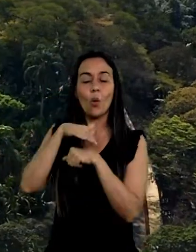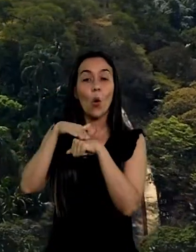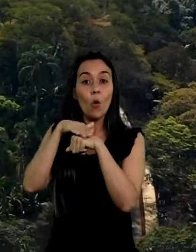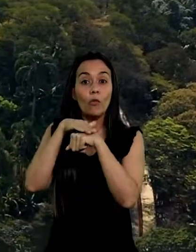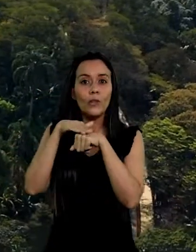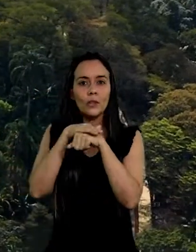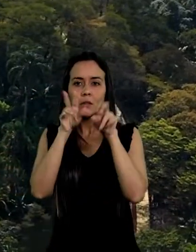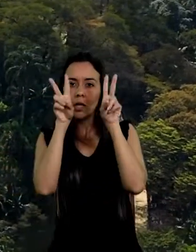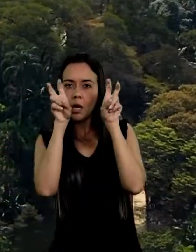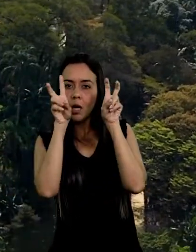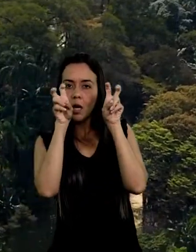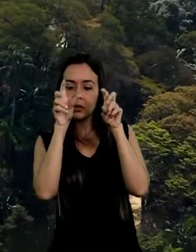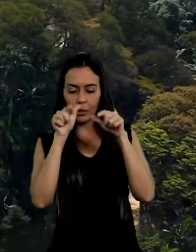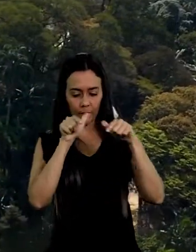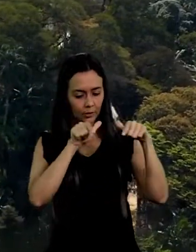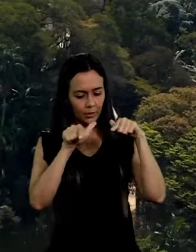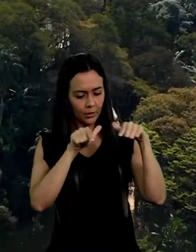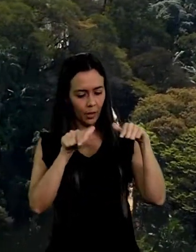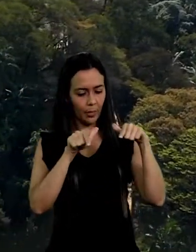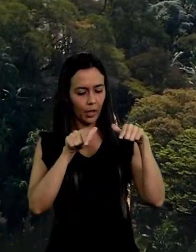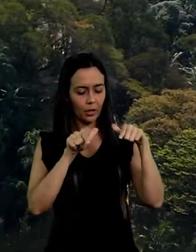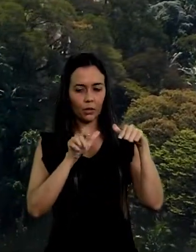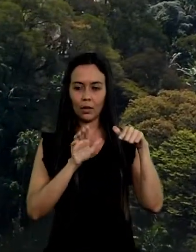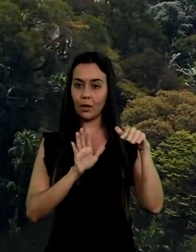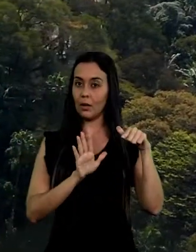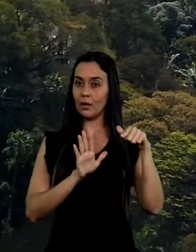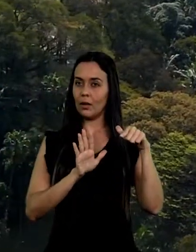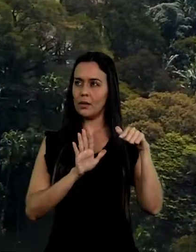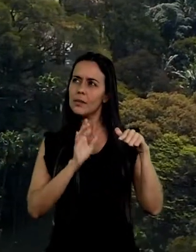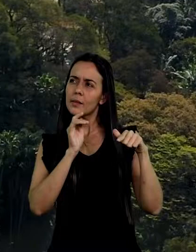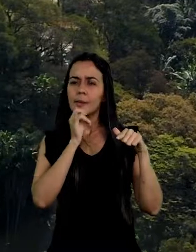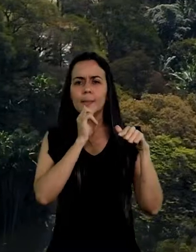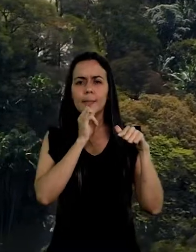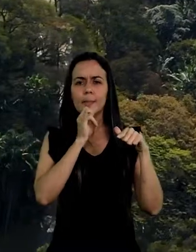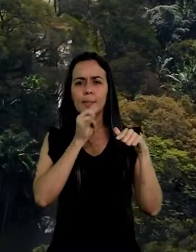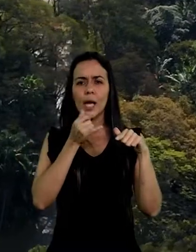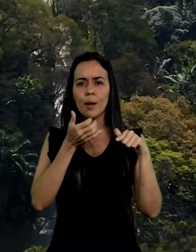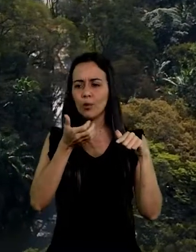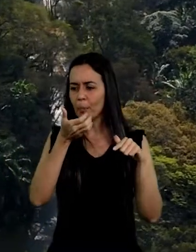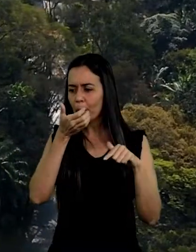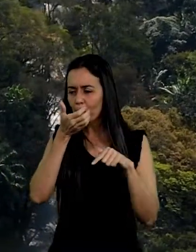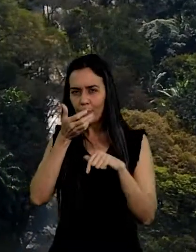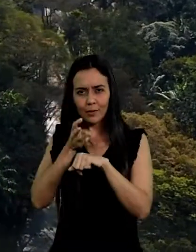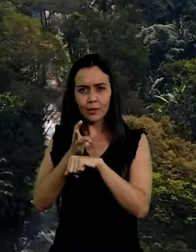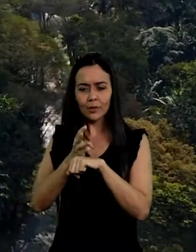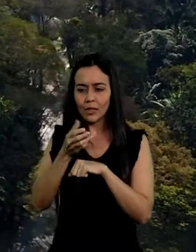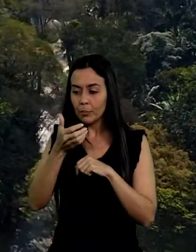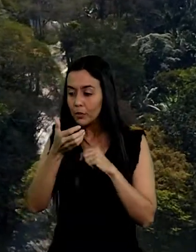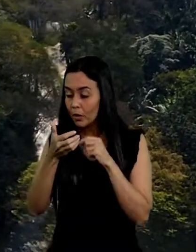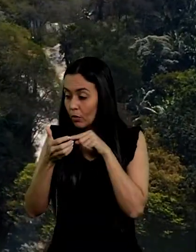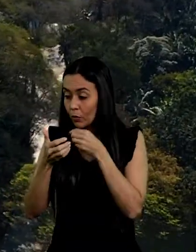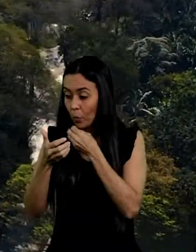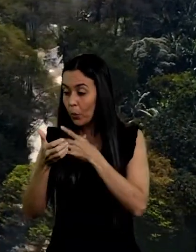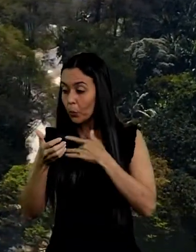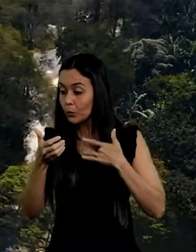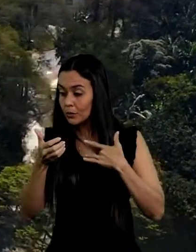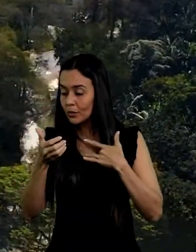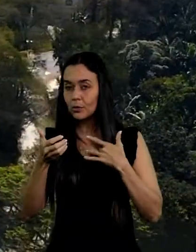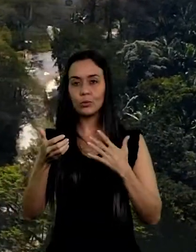antes do tema do trabalho, você fala assim... Quando você vai deixar uma mensagem, digamos, você fala assim: Olha, espero que esteja tudo bem com você